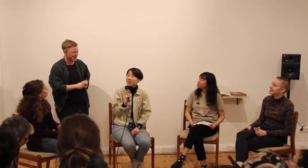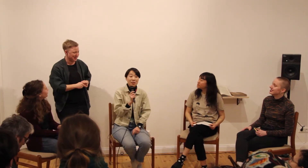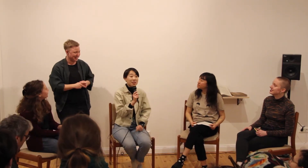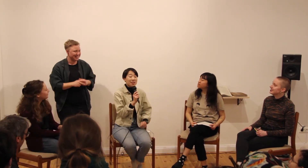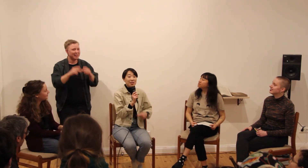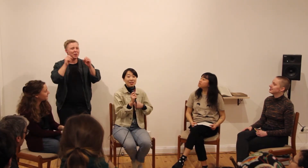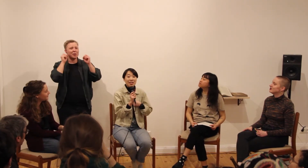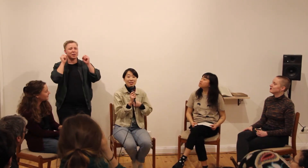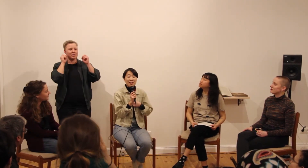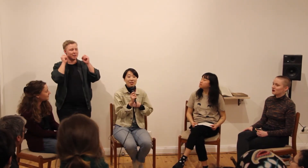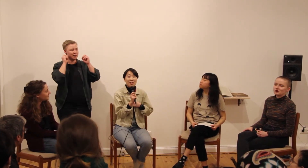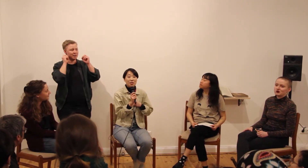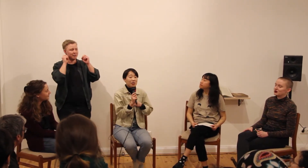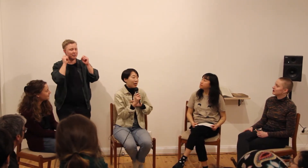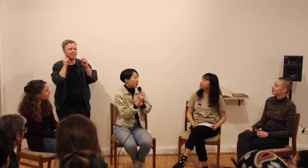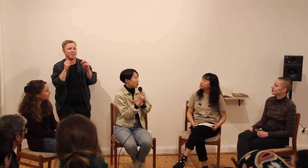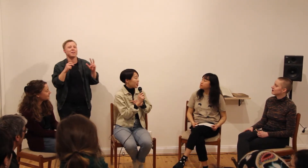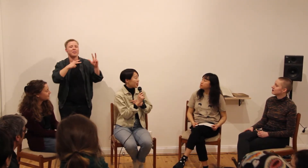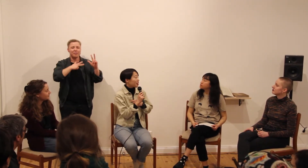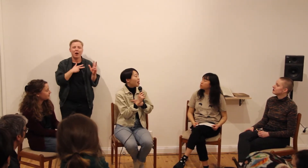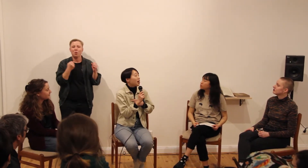Es ist wirklich schön, dass mein Film hier gezeigt wurde,